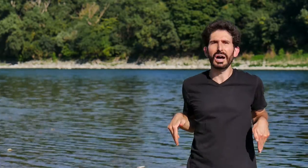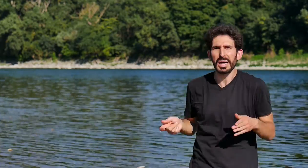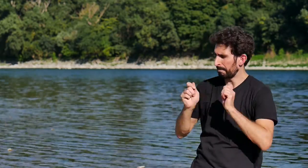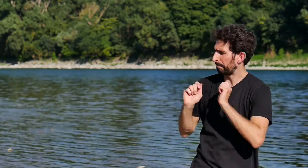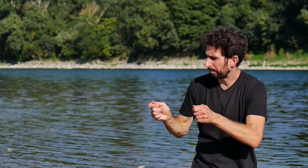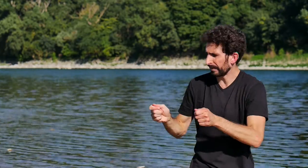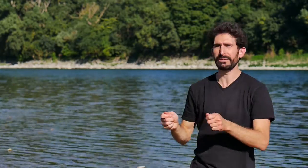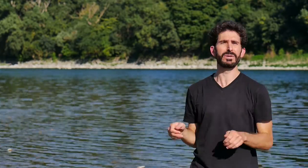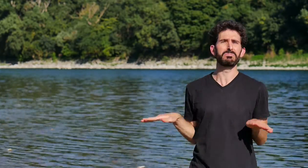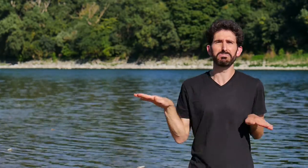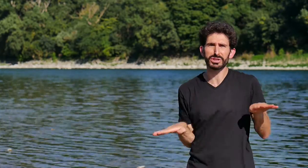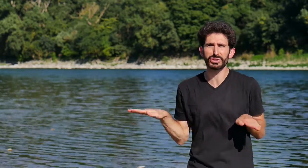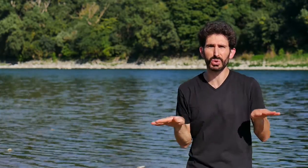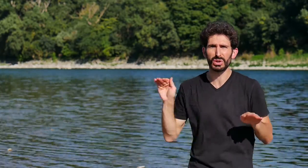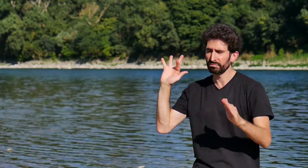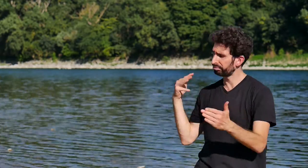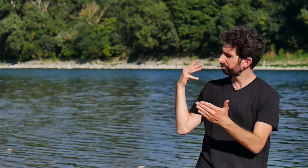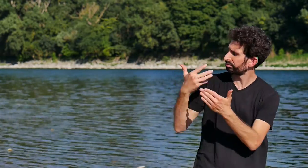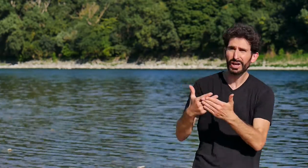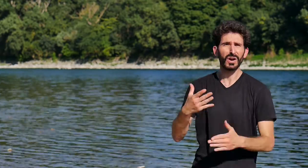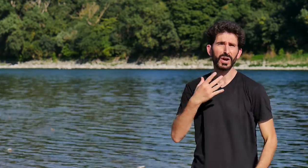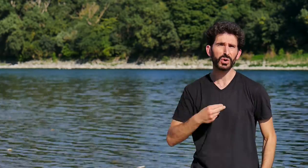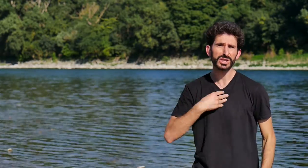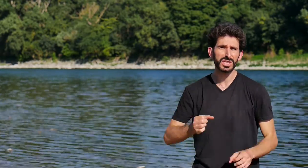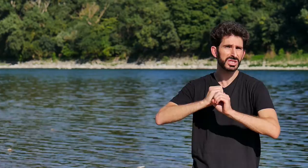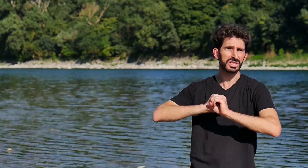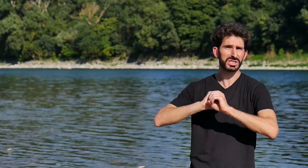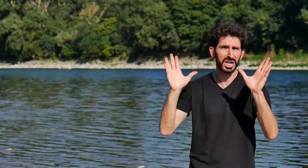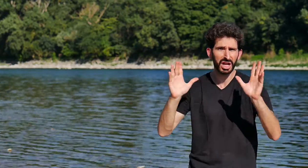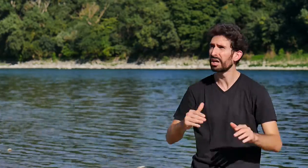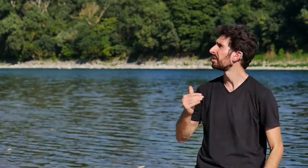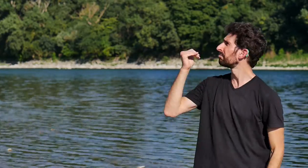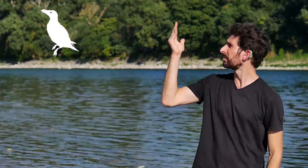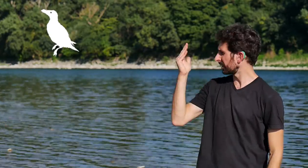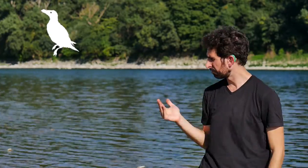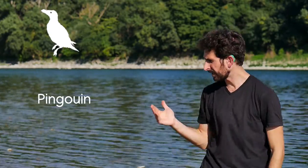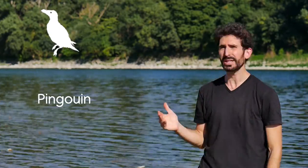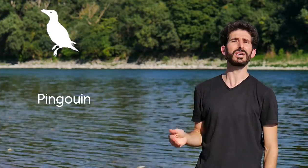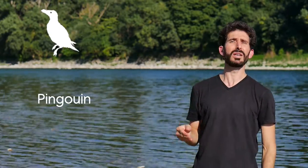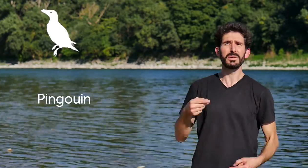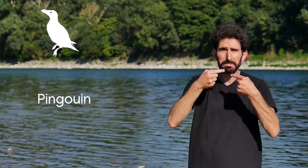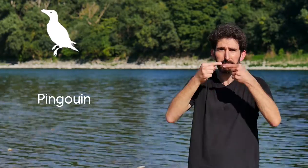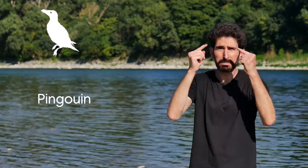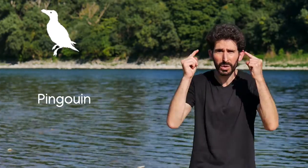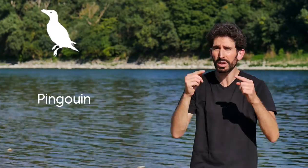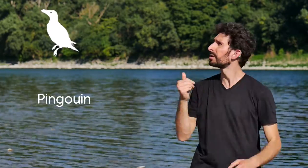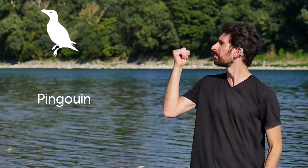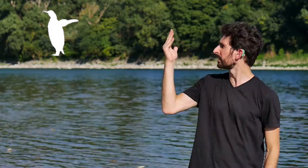d'où le terme "manchot". Depuis, en français, c'est clair. L'animal pingouin est désigné par le mot "pingouin"